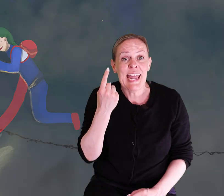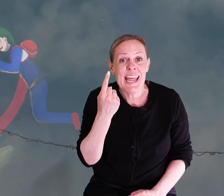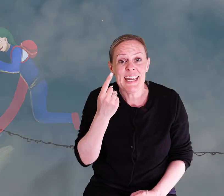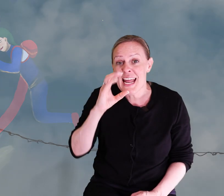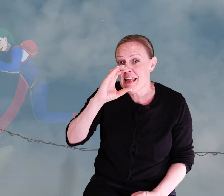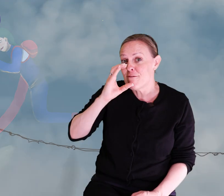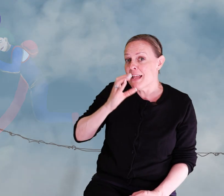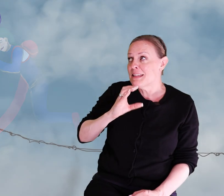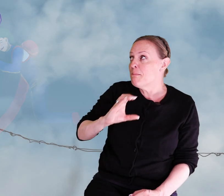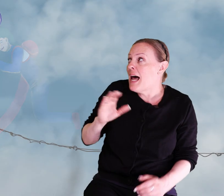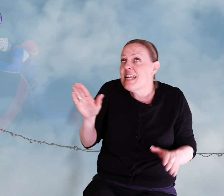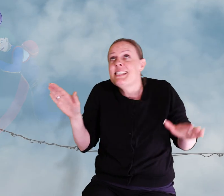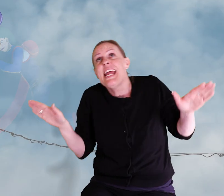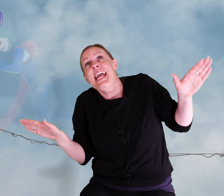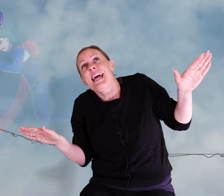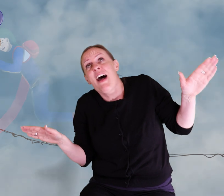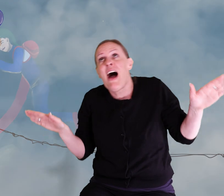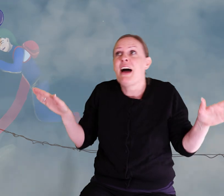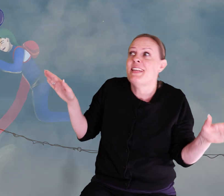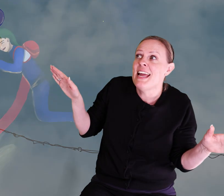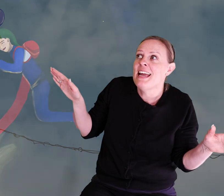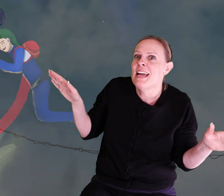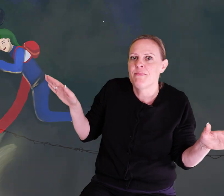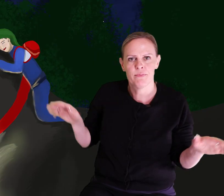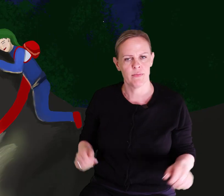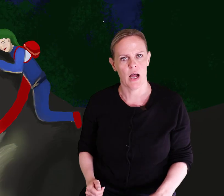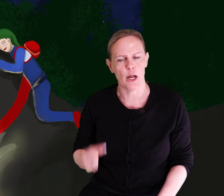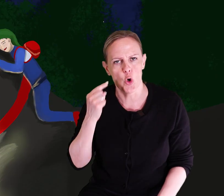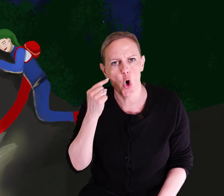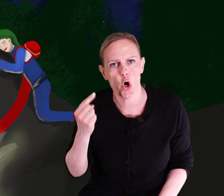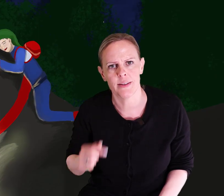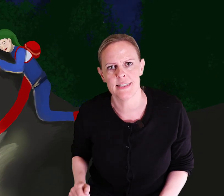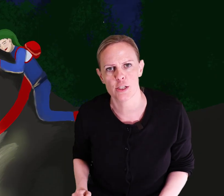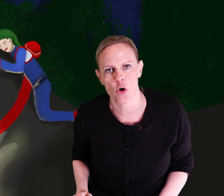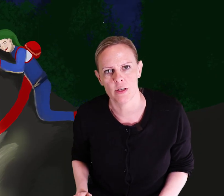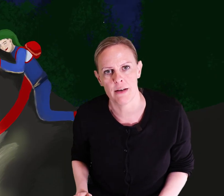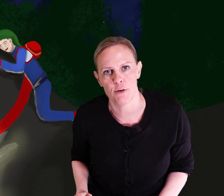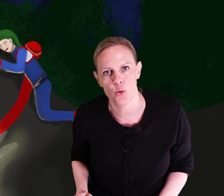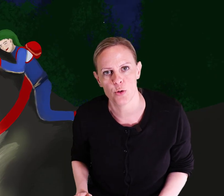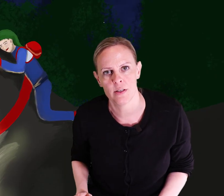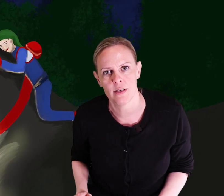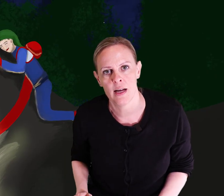en elefant balanserade har du hört den sången förut